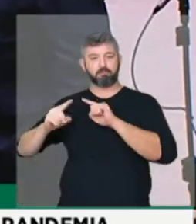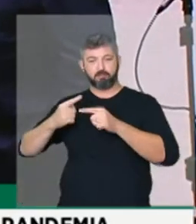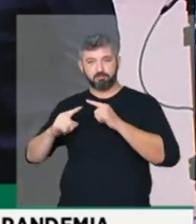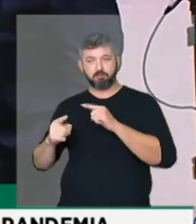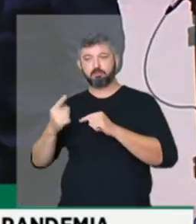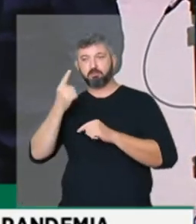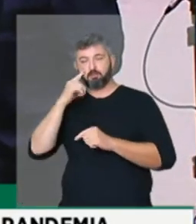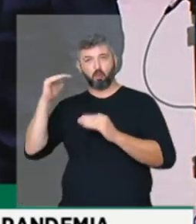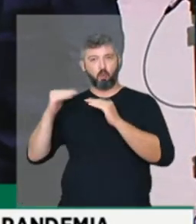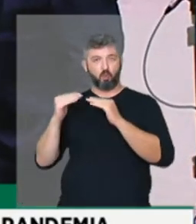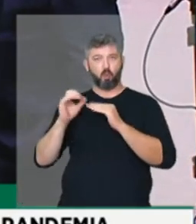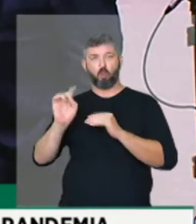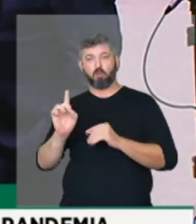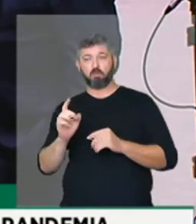PROCURAR O CONSENSO EU PEÇO A PALAVRA APENAS PARA